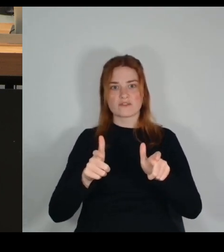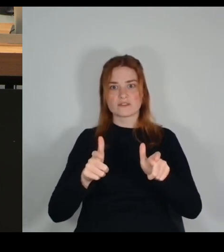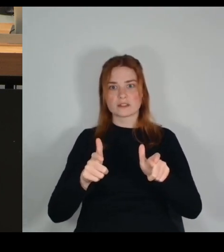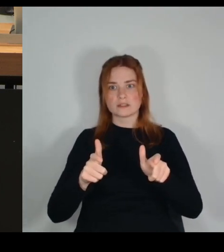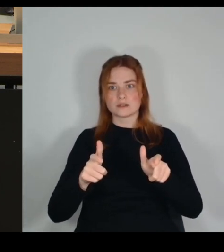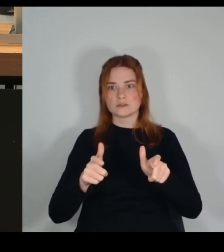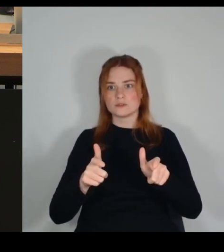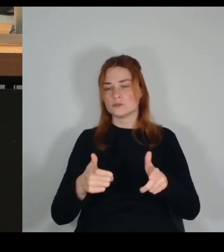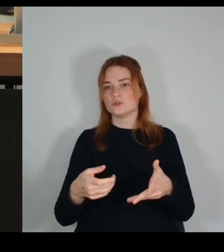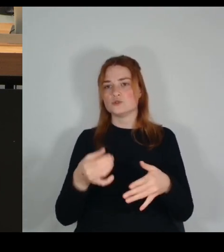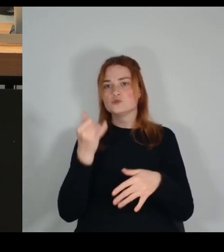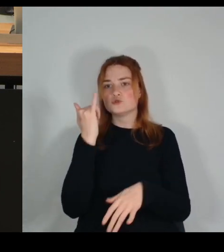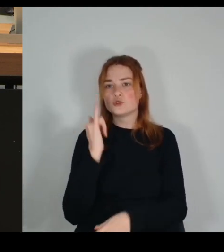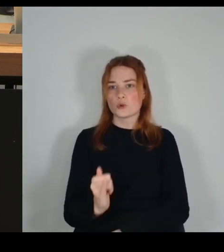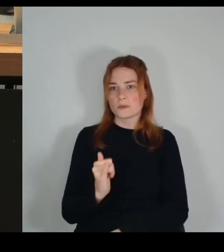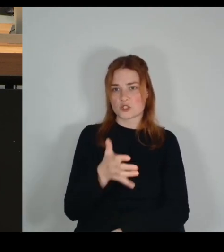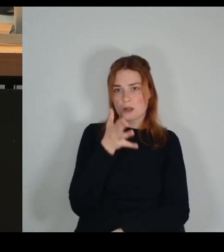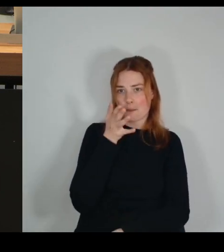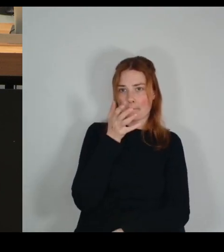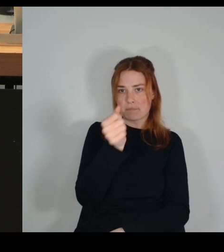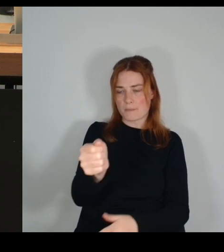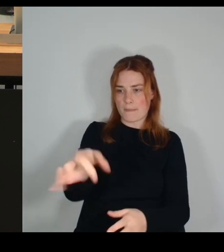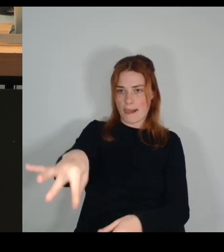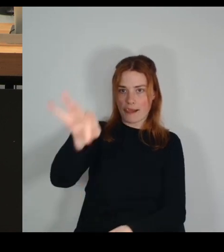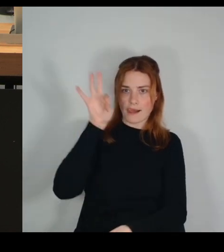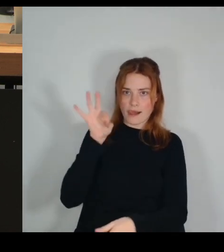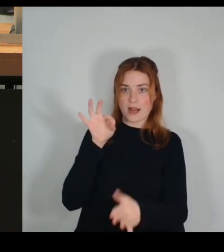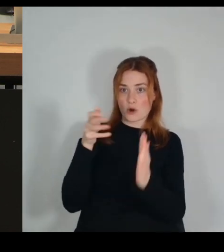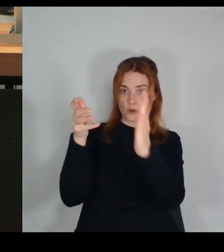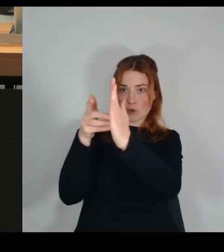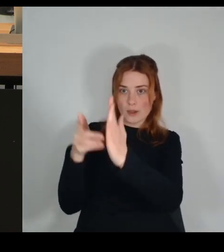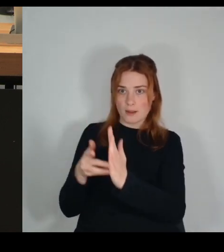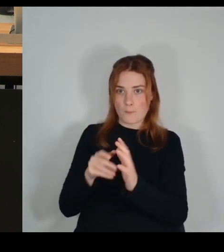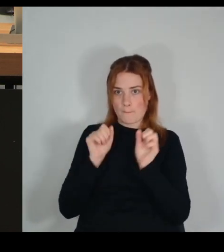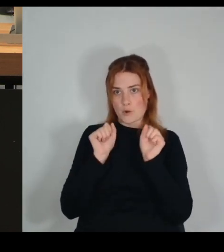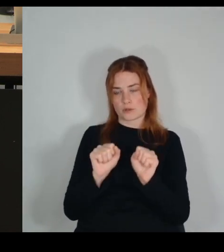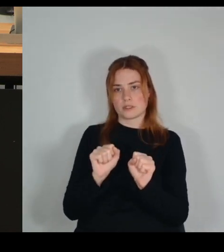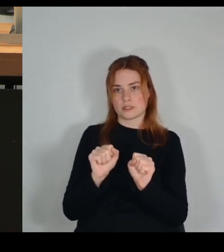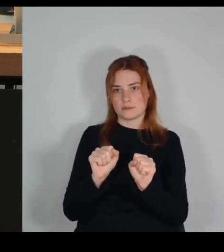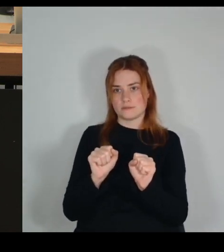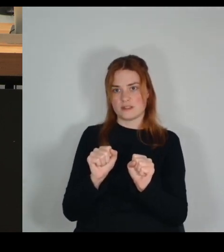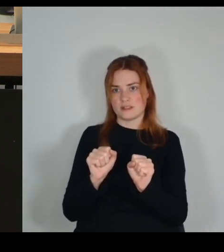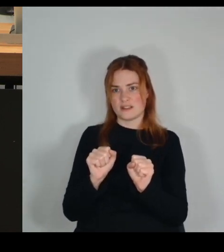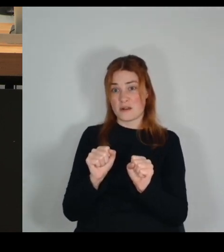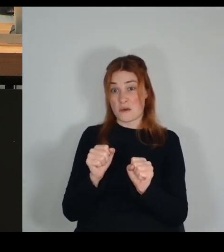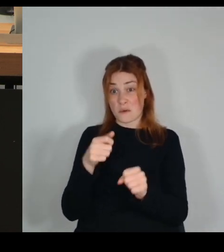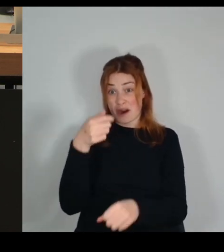Und wer behauptet Racial Profiling gibt es nicht, weil es ist ja verboten, dem sei hier auch mal die wissenschaftliche Untersuchung